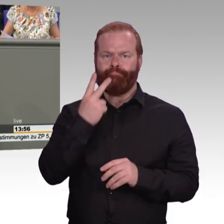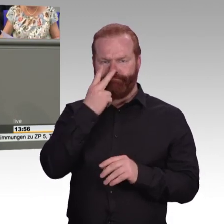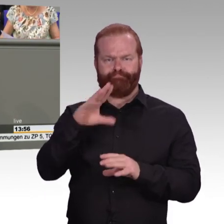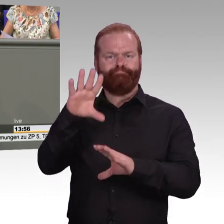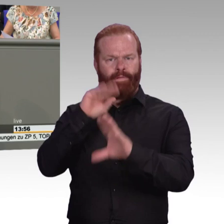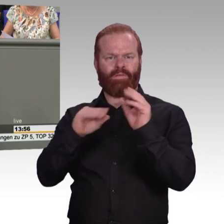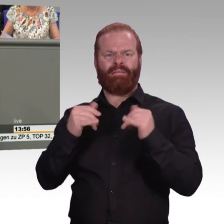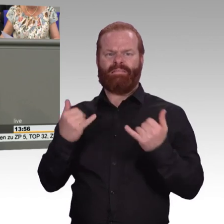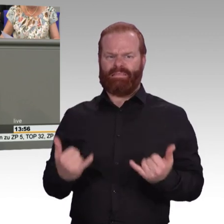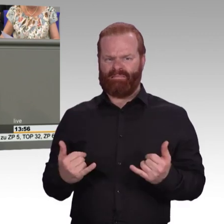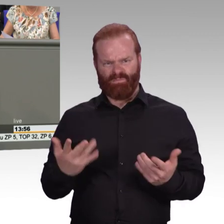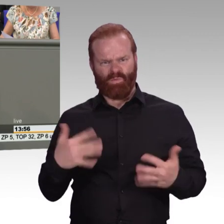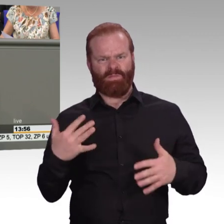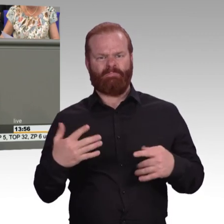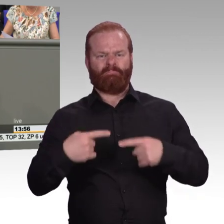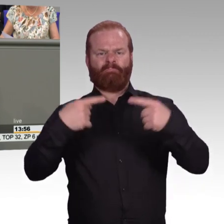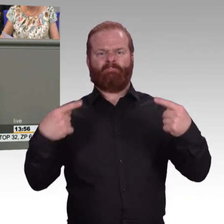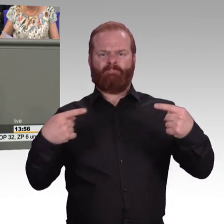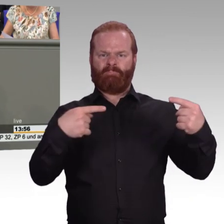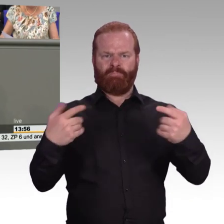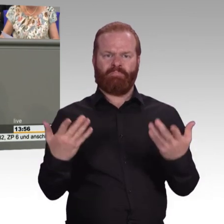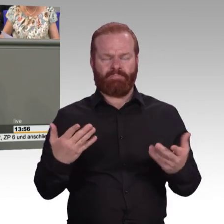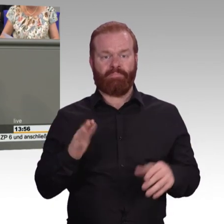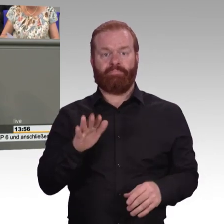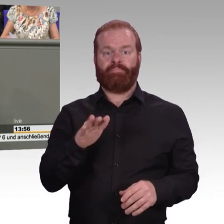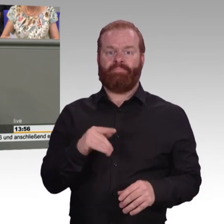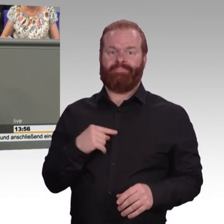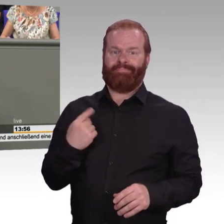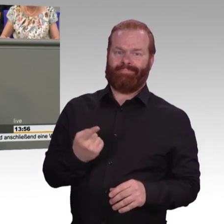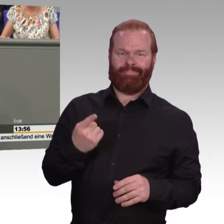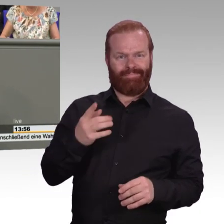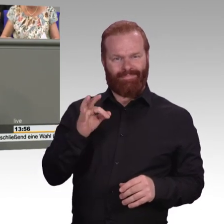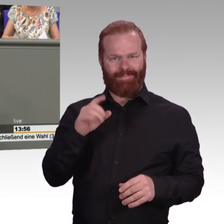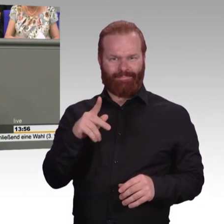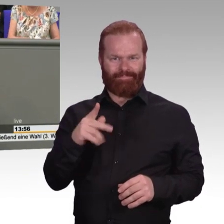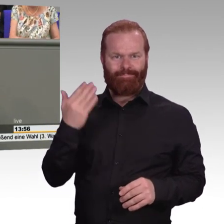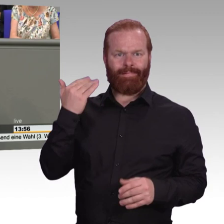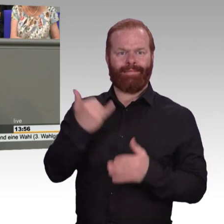vor allem aber als Vater bin ich immer dafür die Rechte und Chancen von Kindern zu stärken.